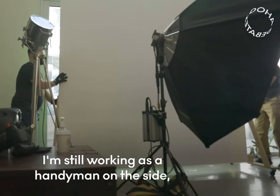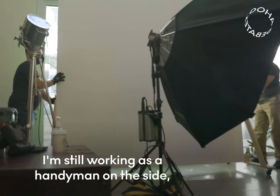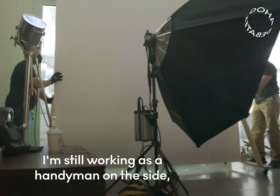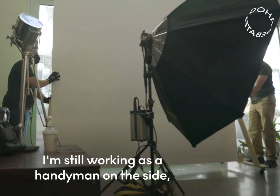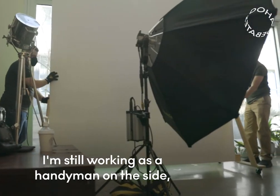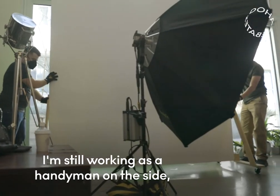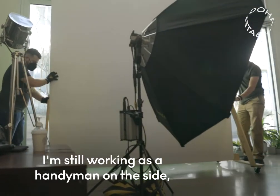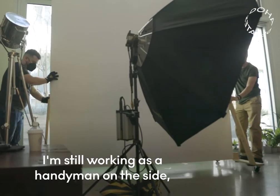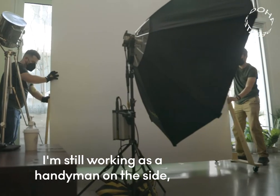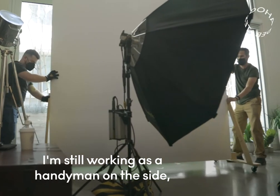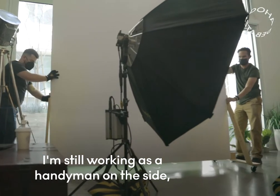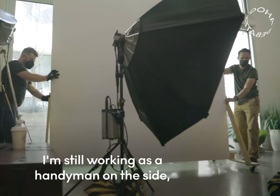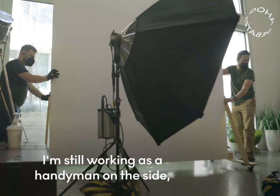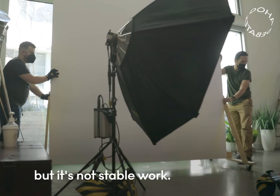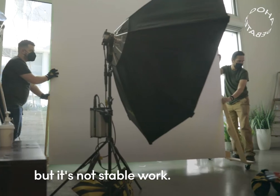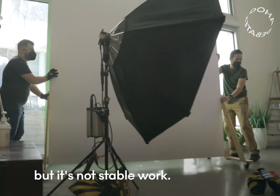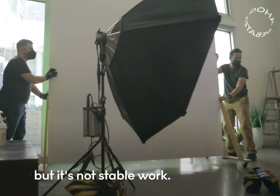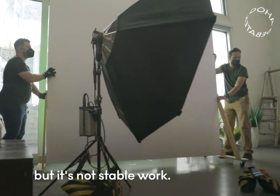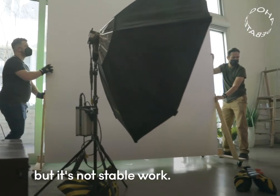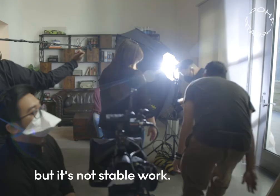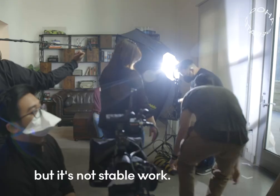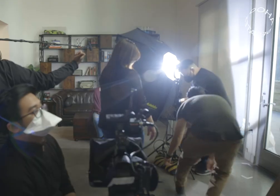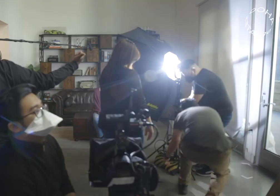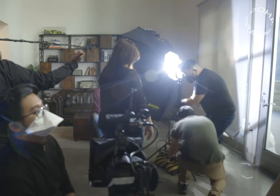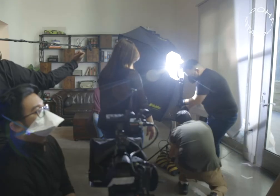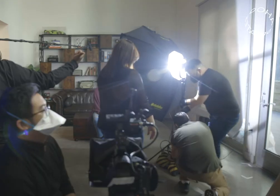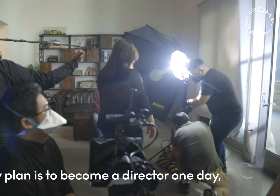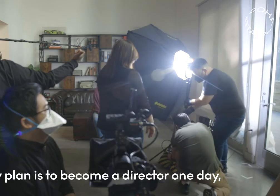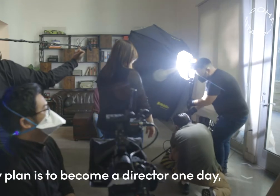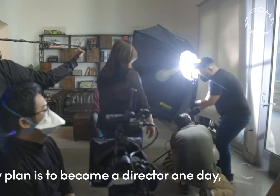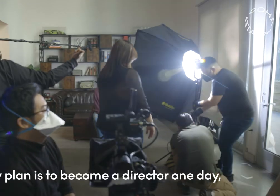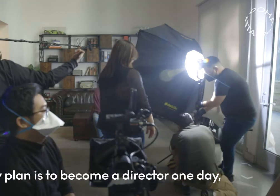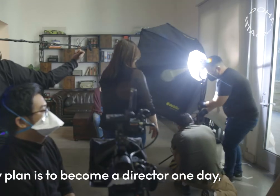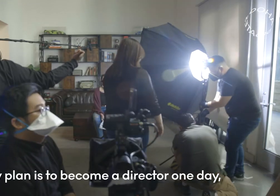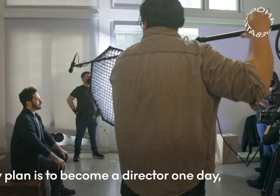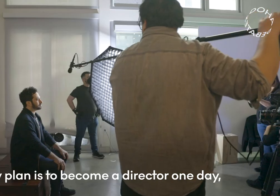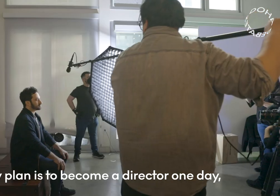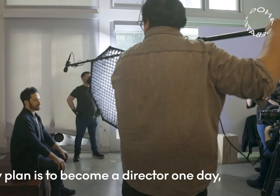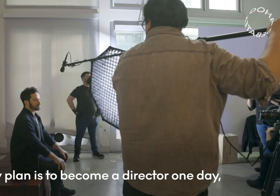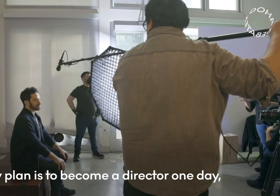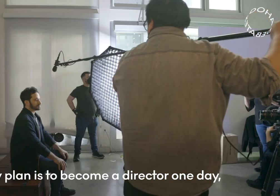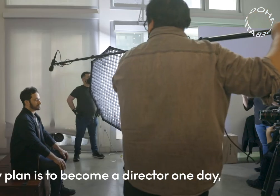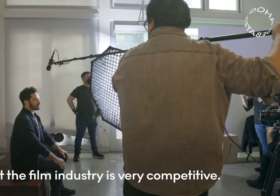إلى جانب ذلك، ما زلت أعمل كعامل يدوي، لكنه ليس عملًا مستقرًا. خطتي هي أن أصبح مخرجًا يومًا ما،